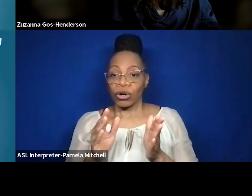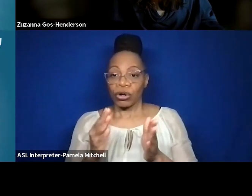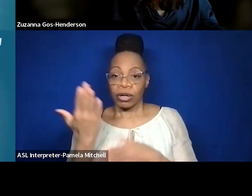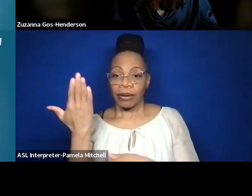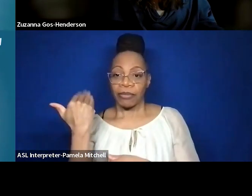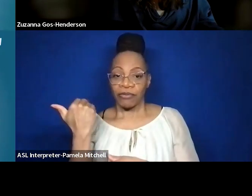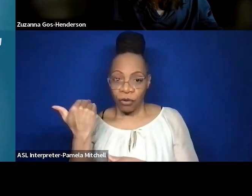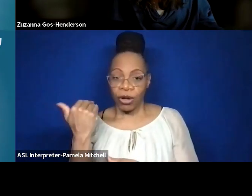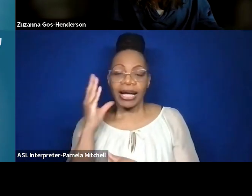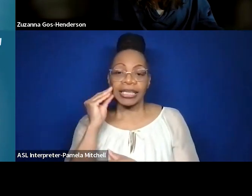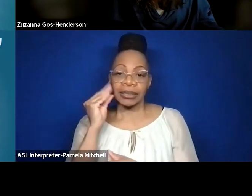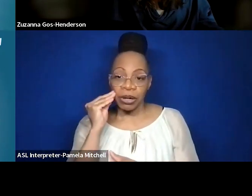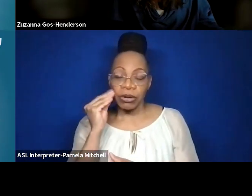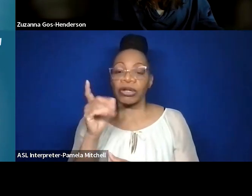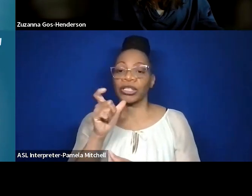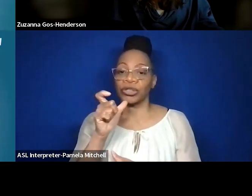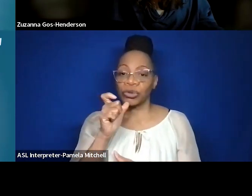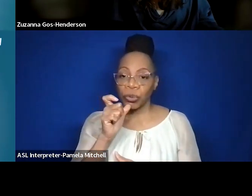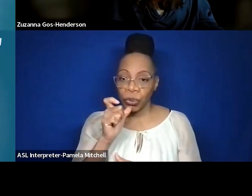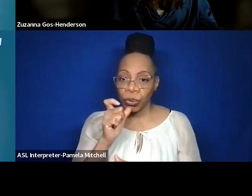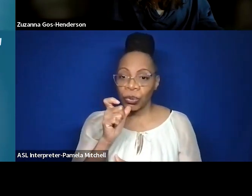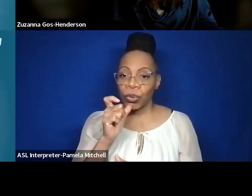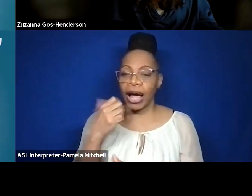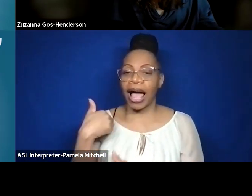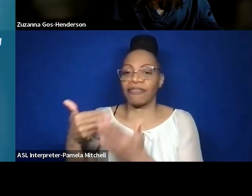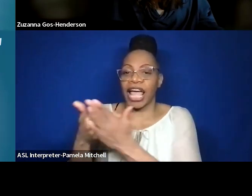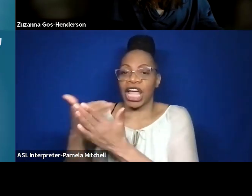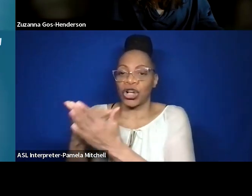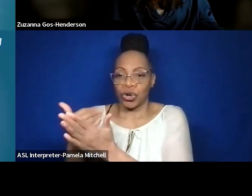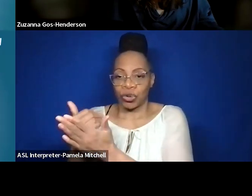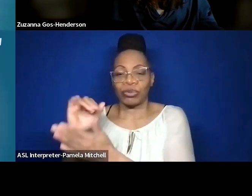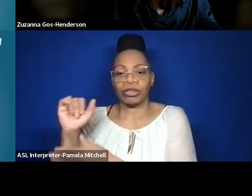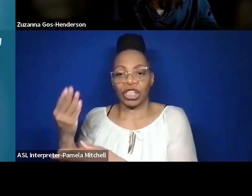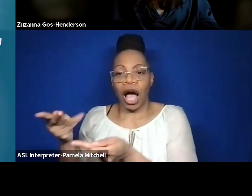se mudó a otro puesto, así que te toca volver a conocer a alguien nuevo,